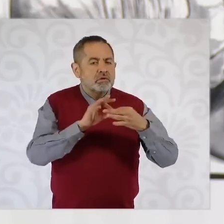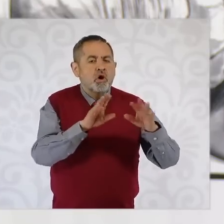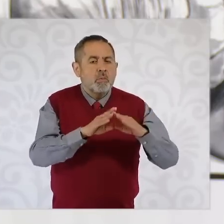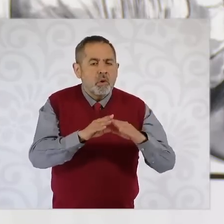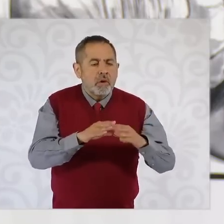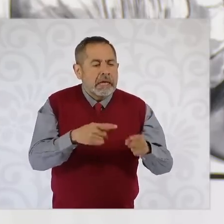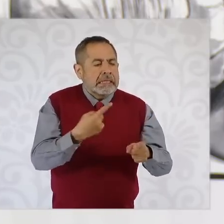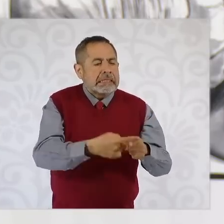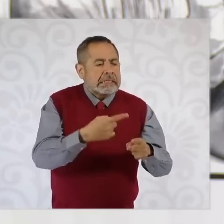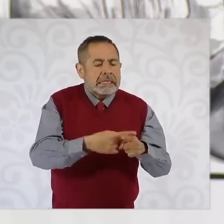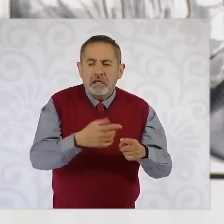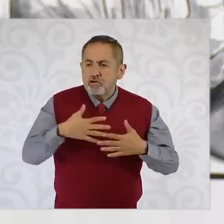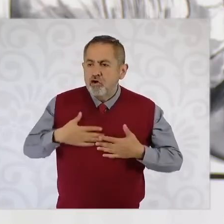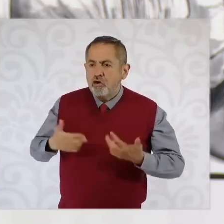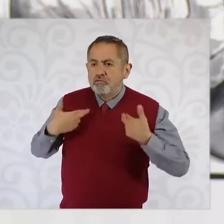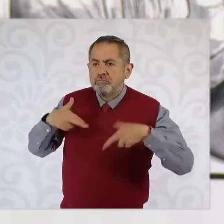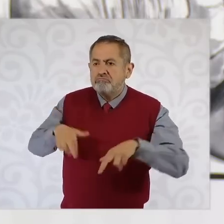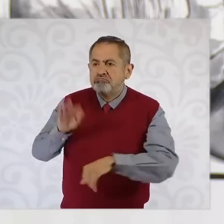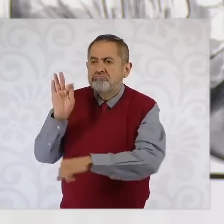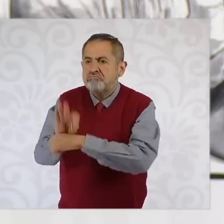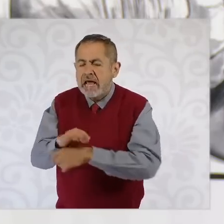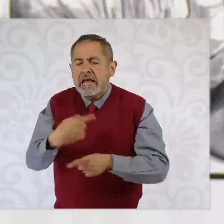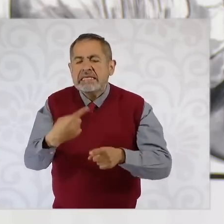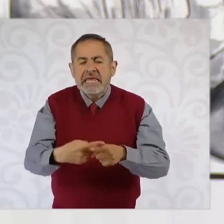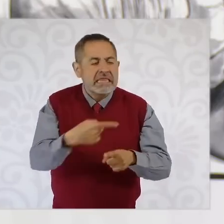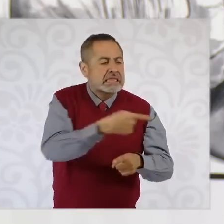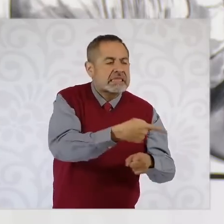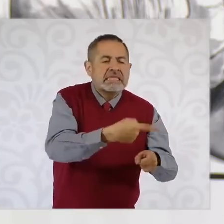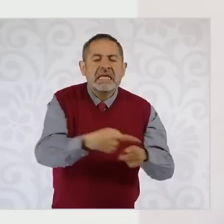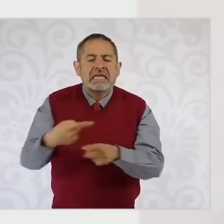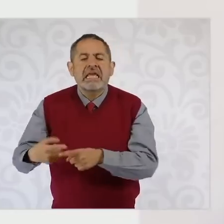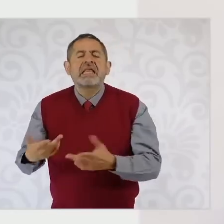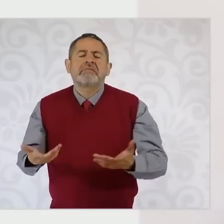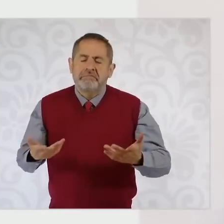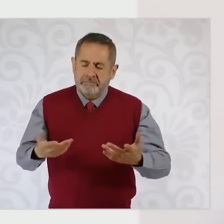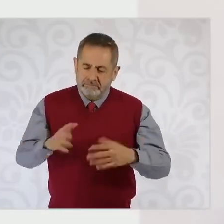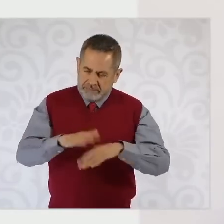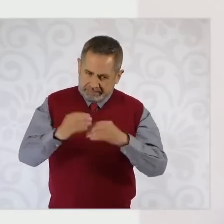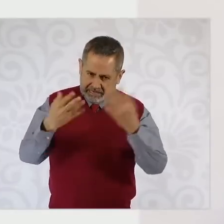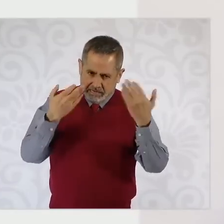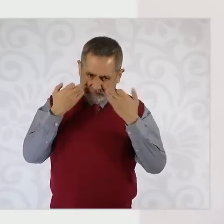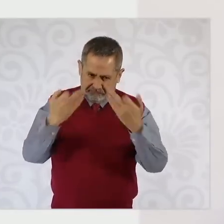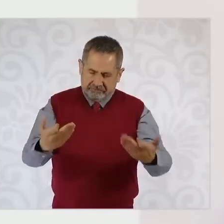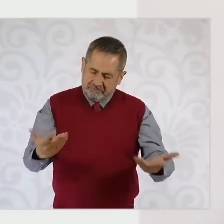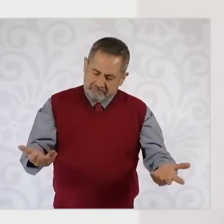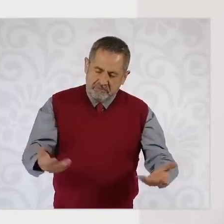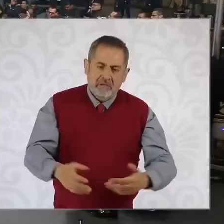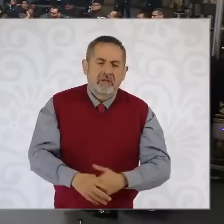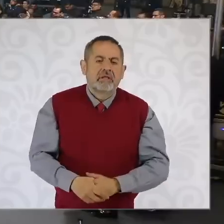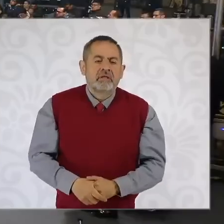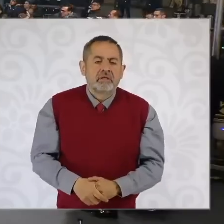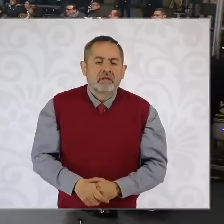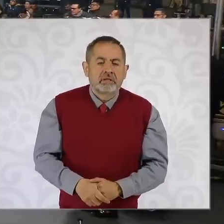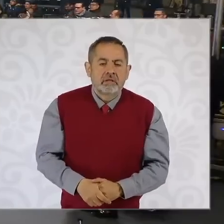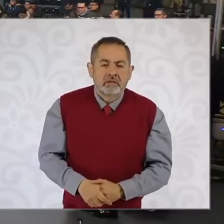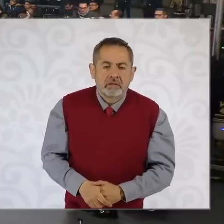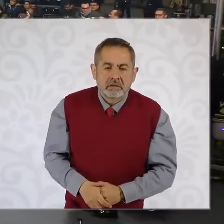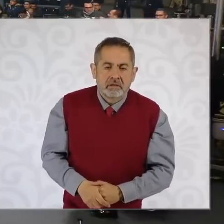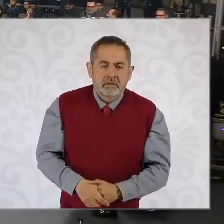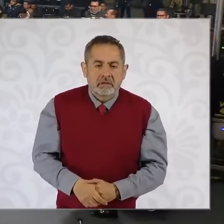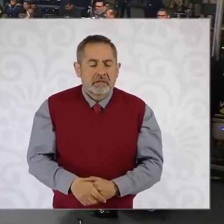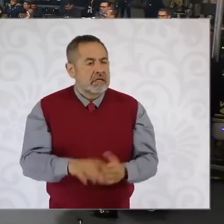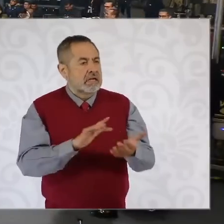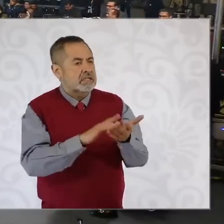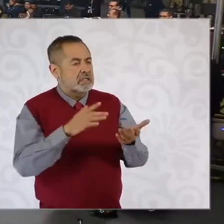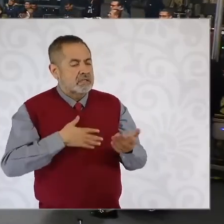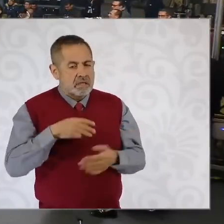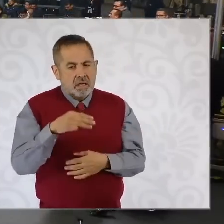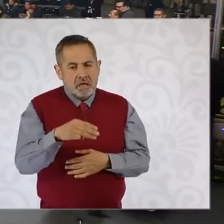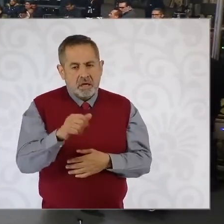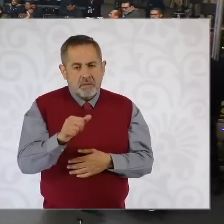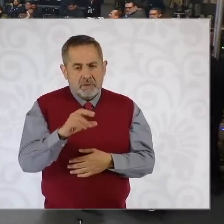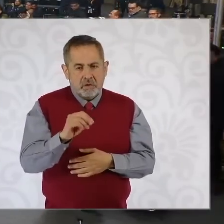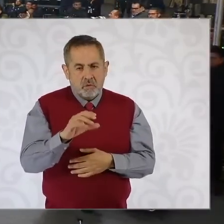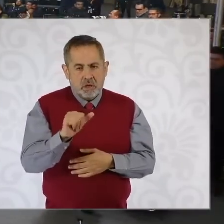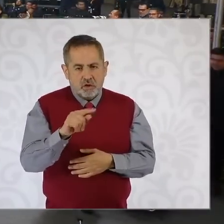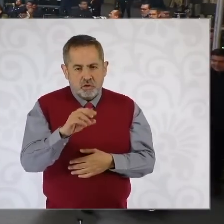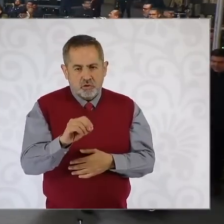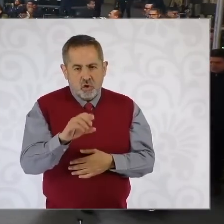representa Gracias Marco Antonio ala del periódico digital Hidalgo news y del canal de YouTube eh